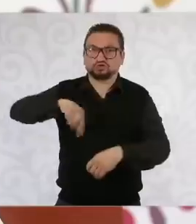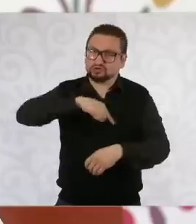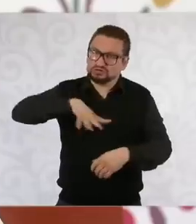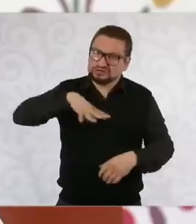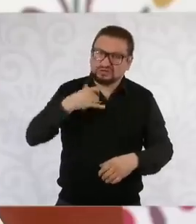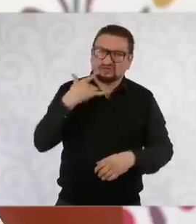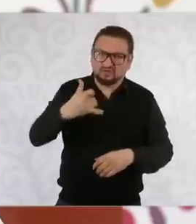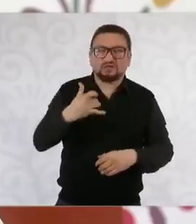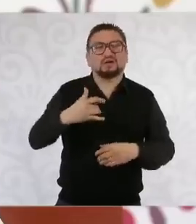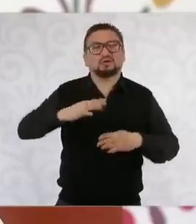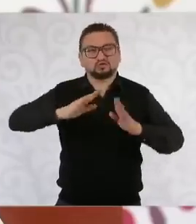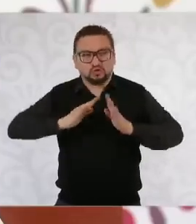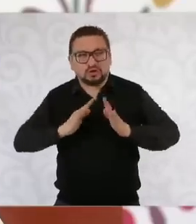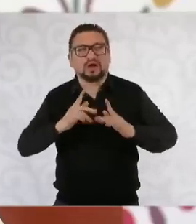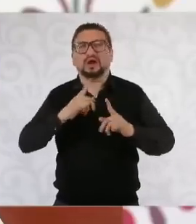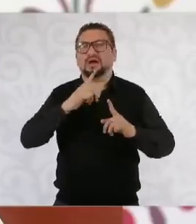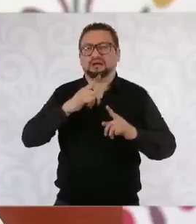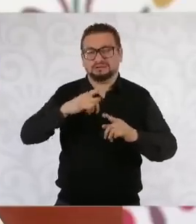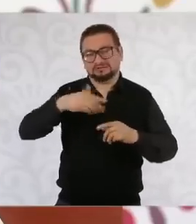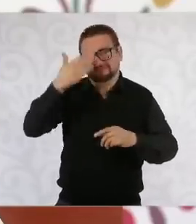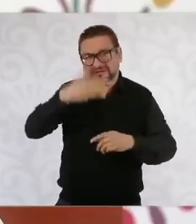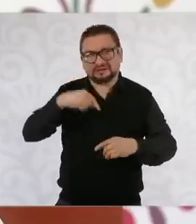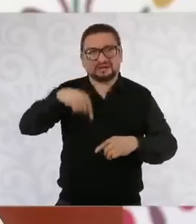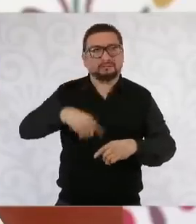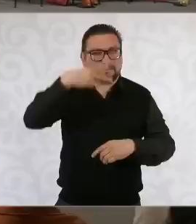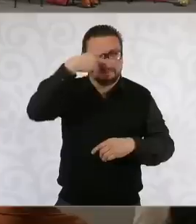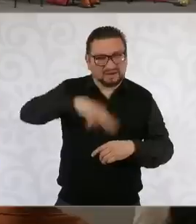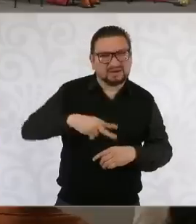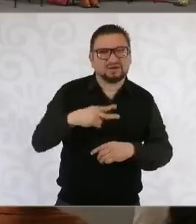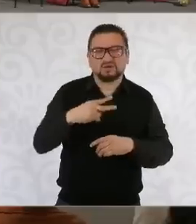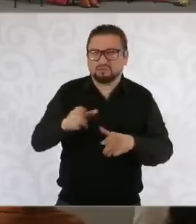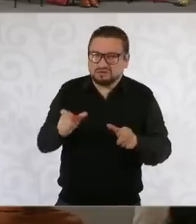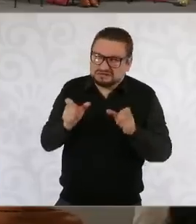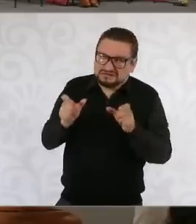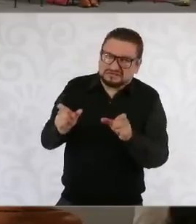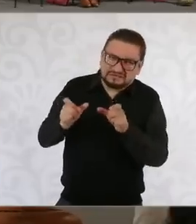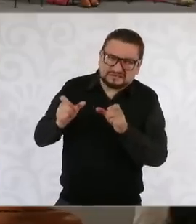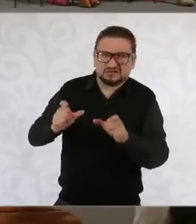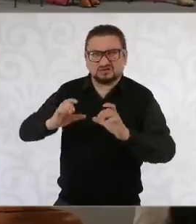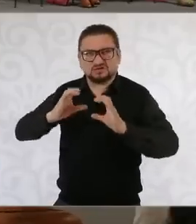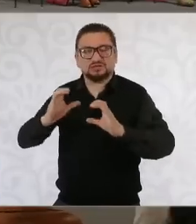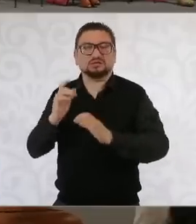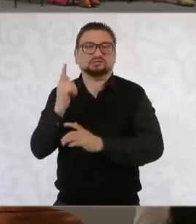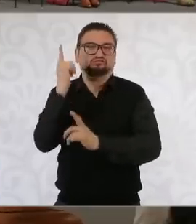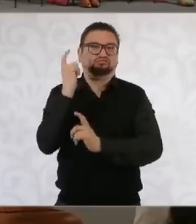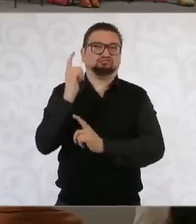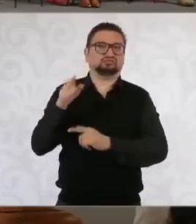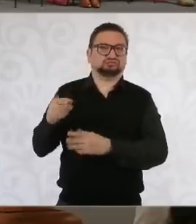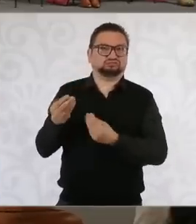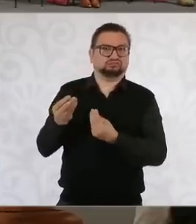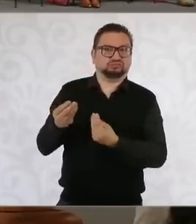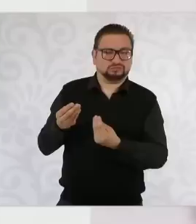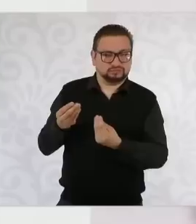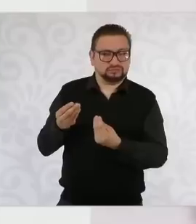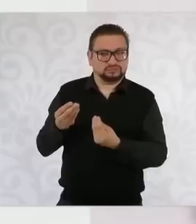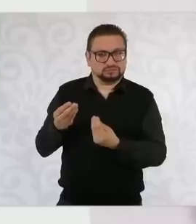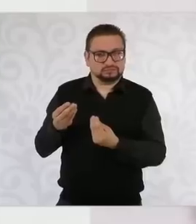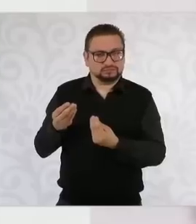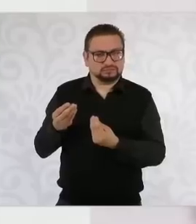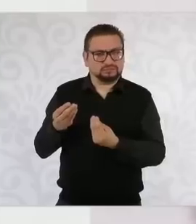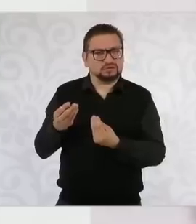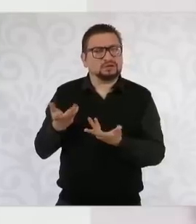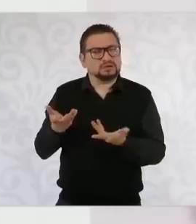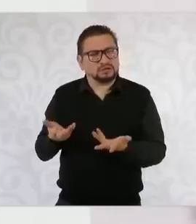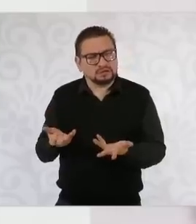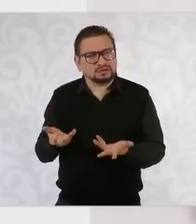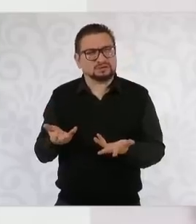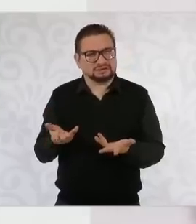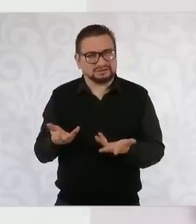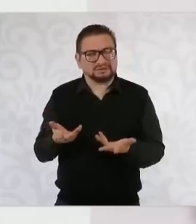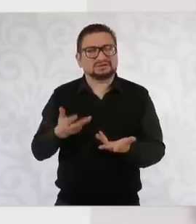armadas del país para contener esa letalidad en ese sentido ha habido toda una política por parte